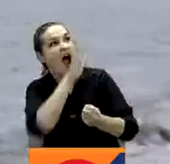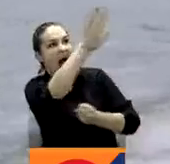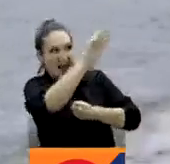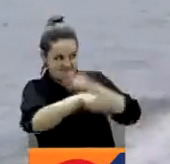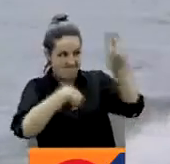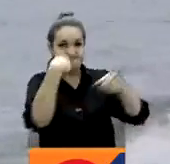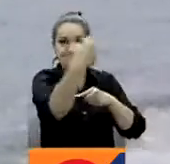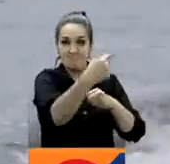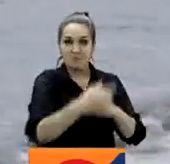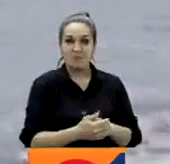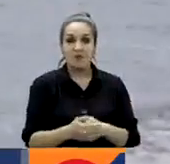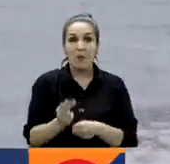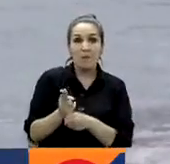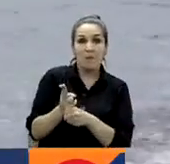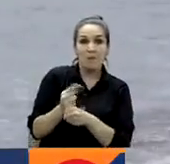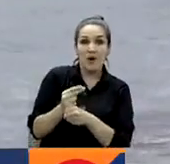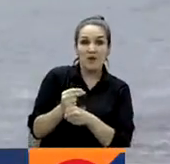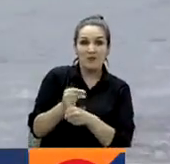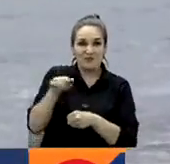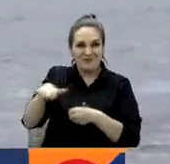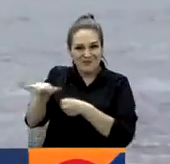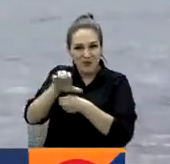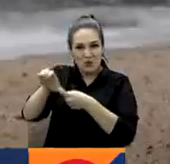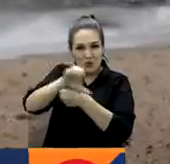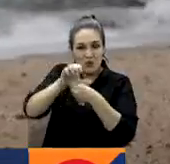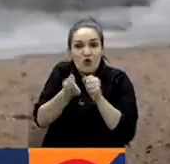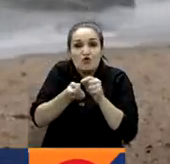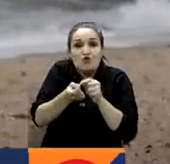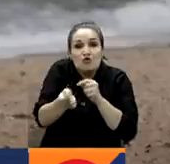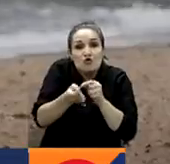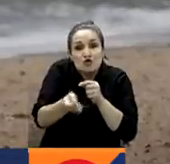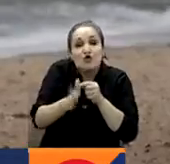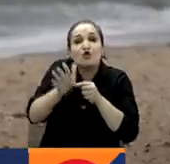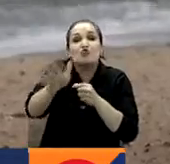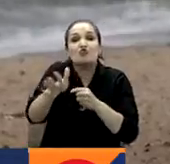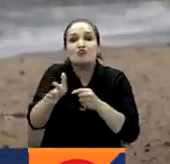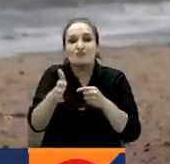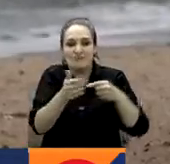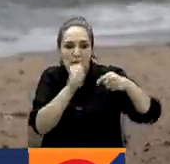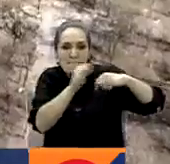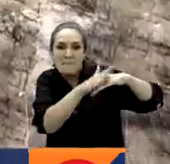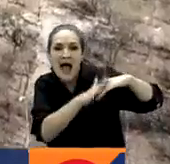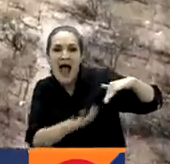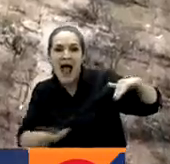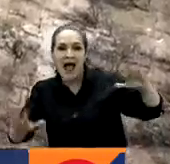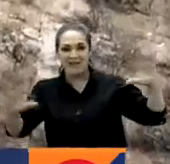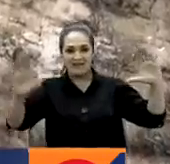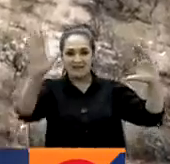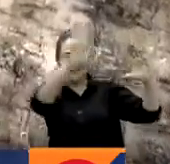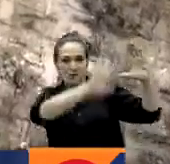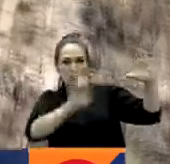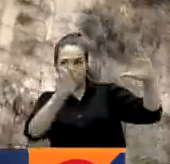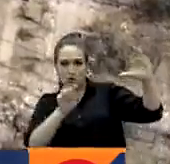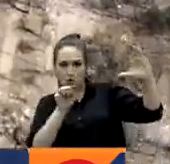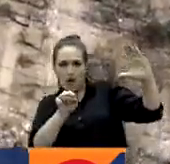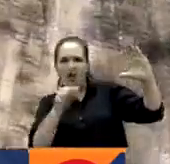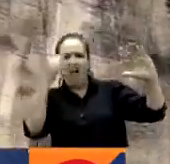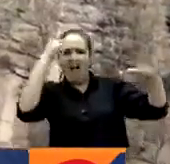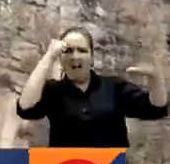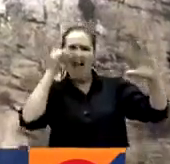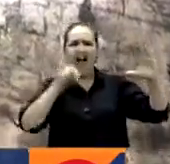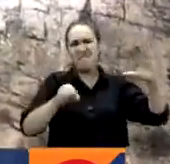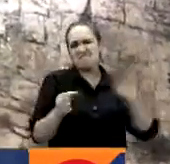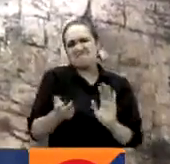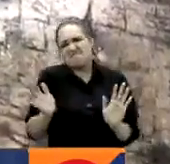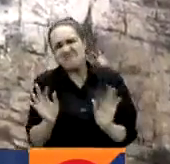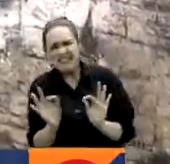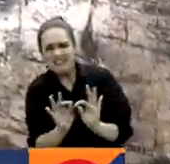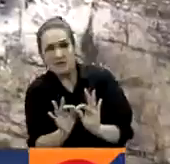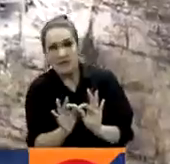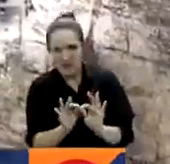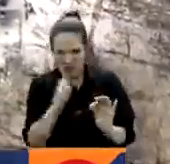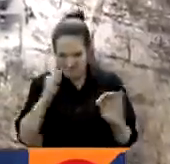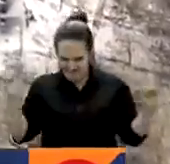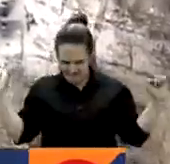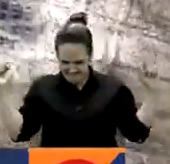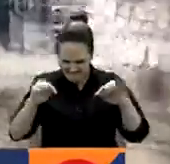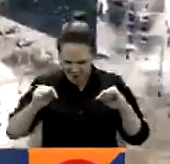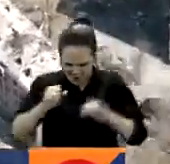PODRíAN EMPRENDER